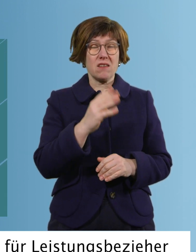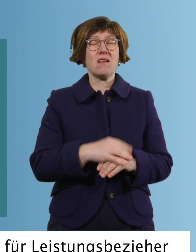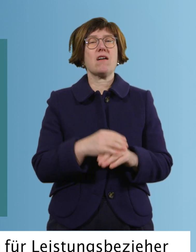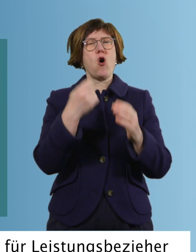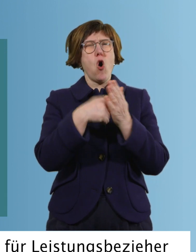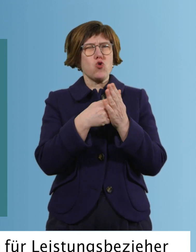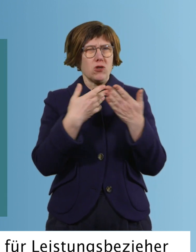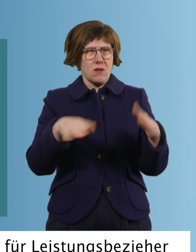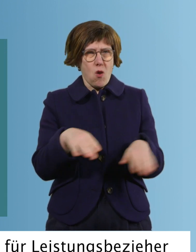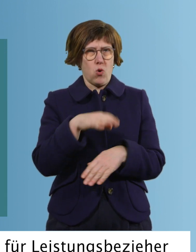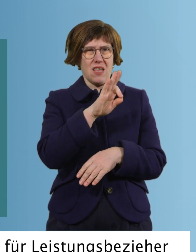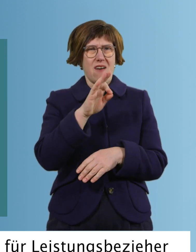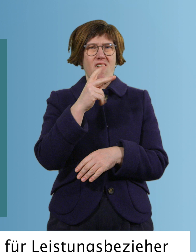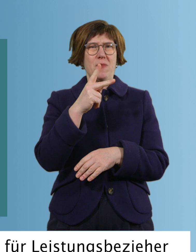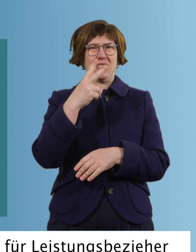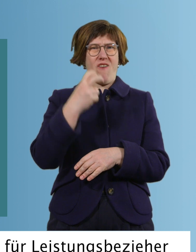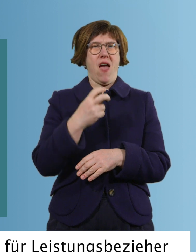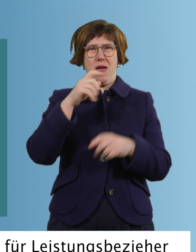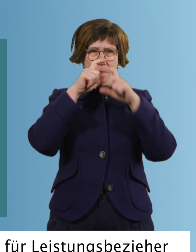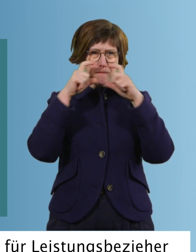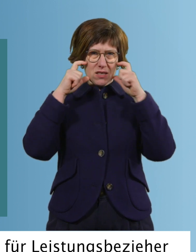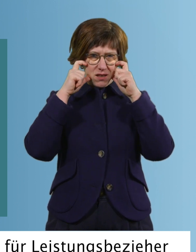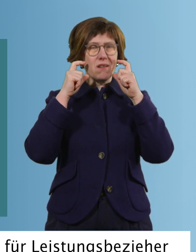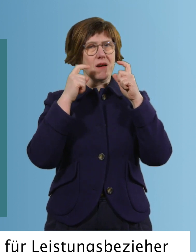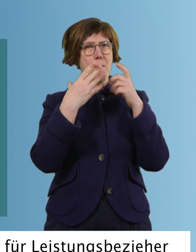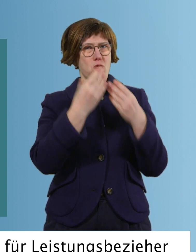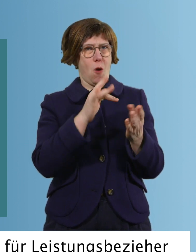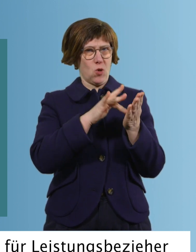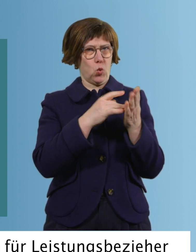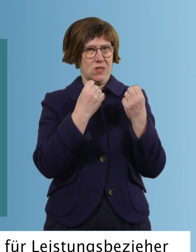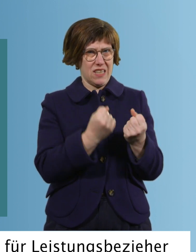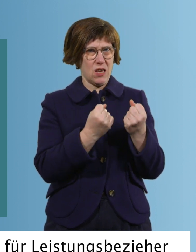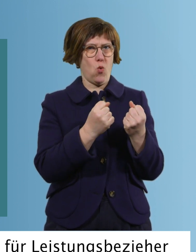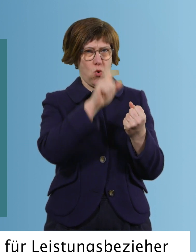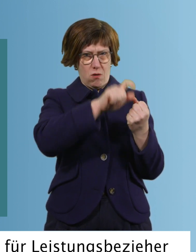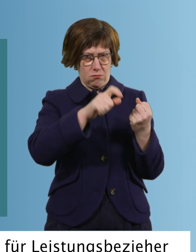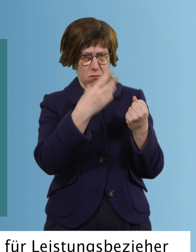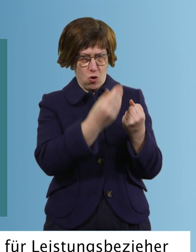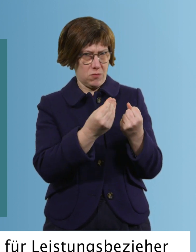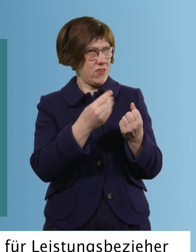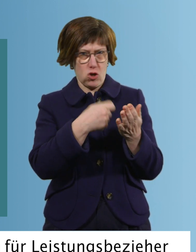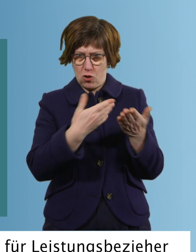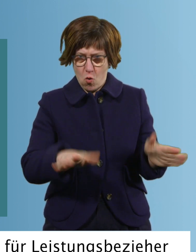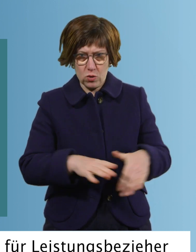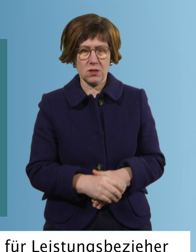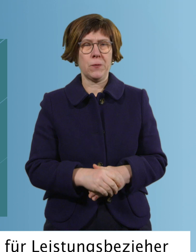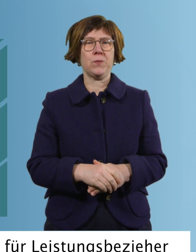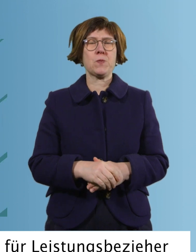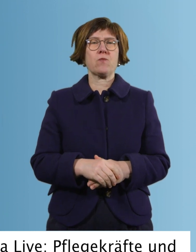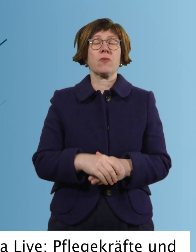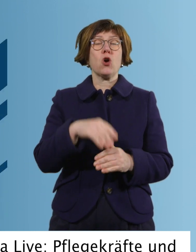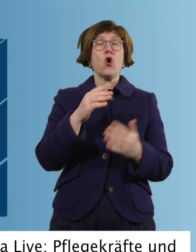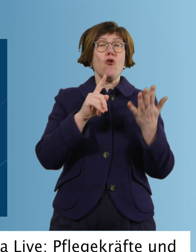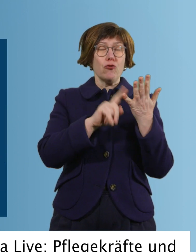Kostenlose FFP2-Masken für Leistungsbezieher von Grundsicherung für Arbeitsuchende